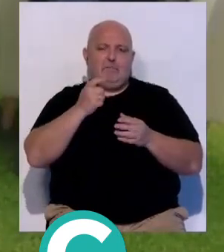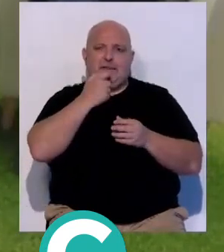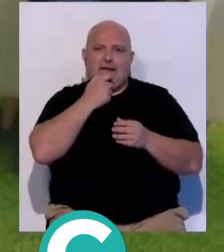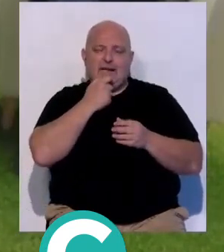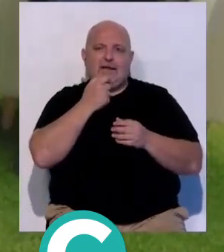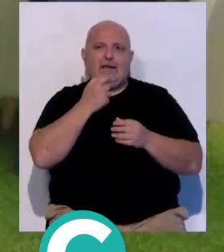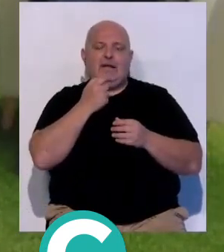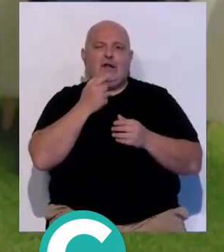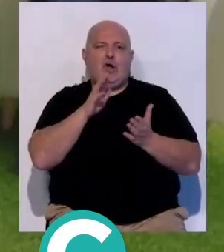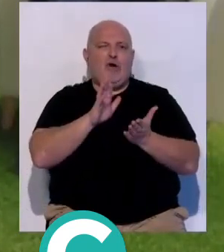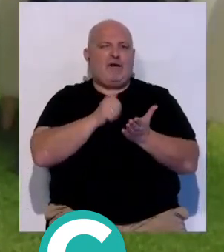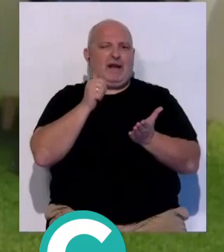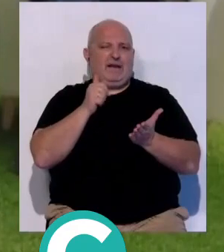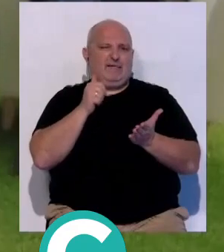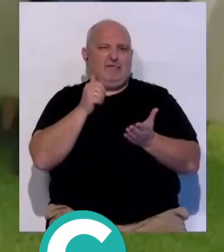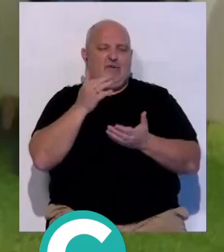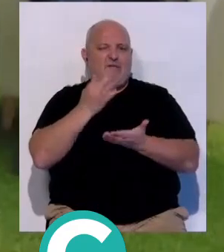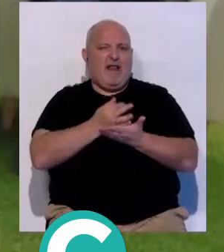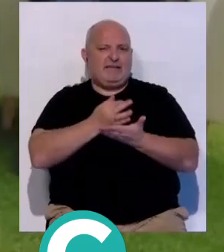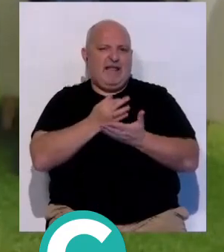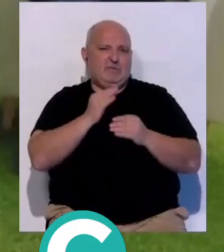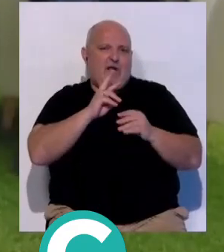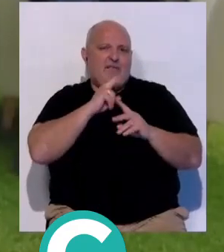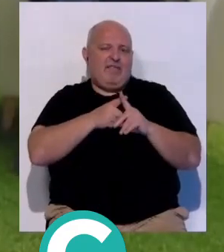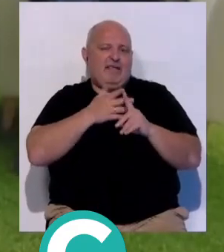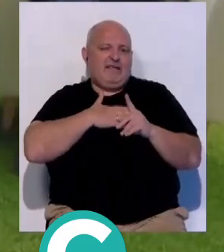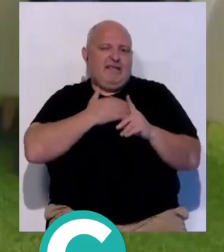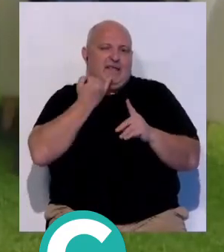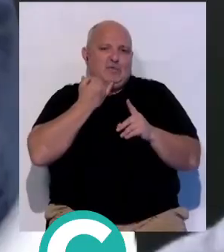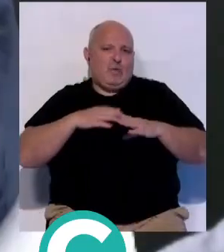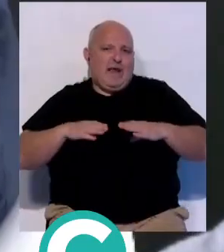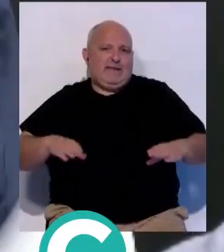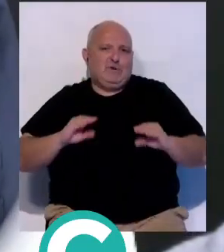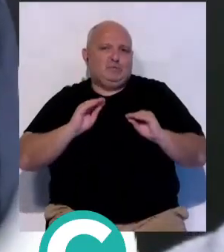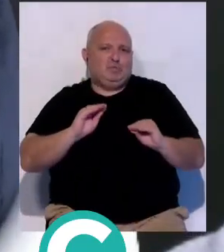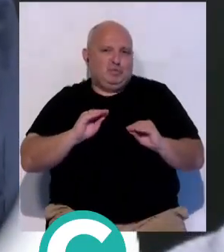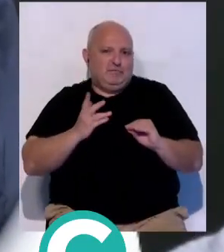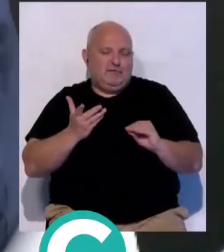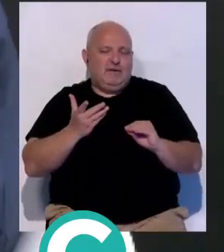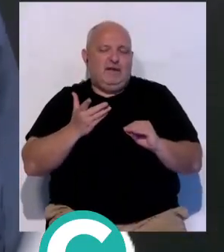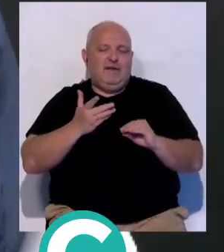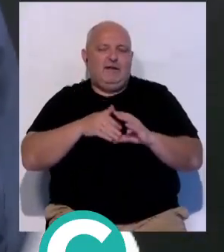cobrar una falta difícil no no pasar la factura no pasa él eso creo que es pitarla pero yo creo que